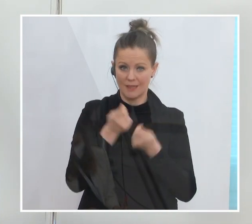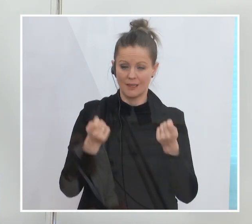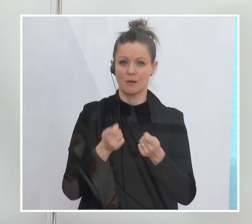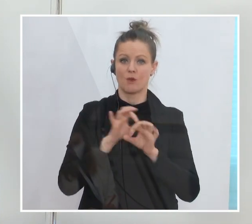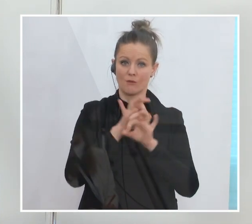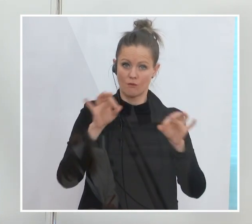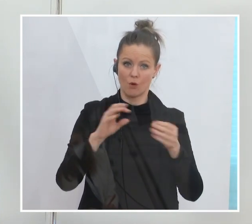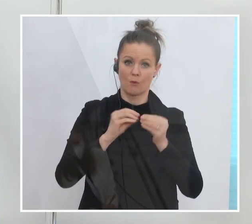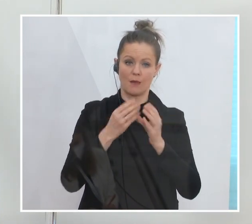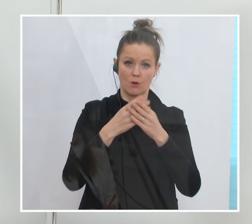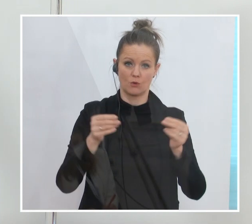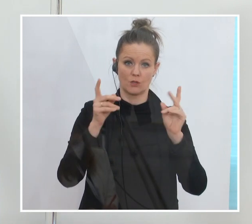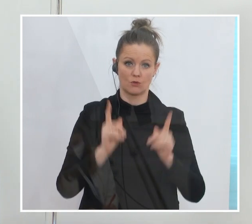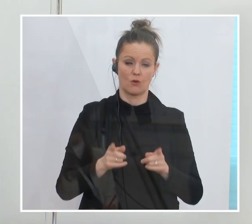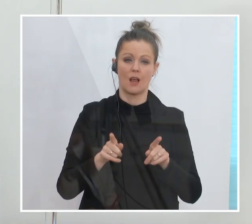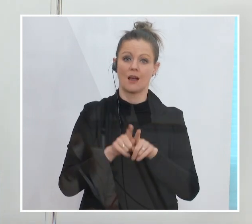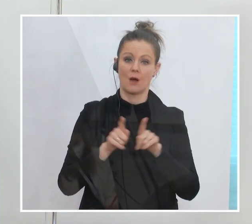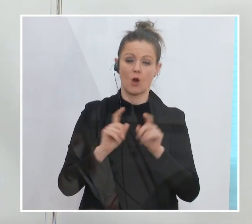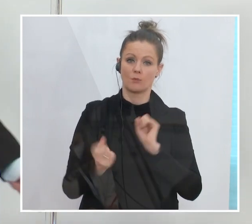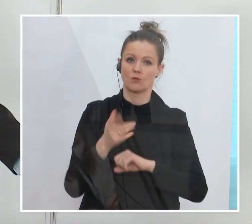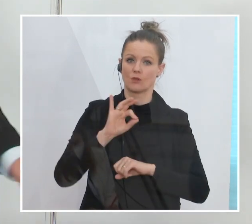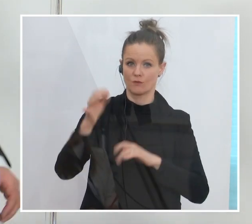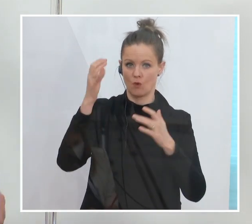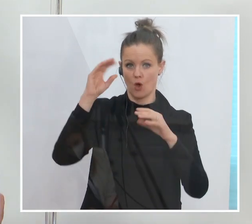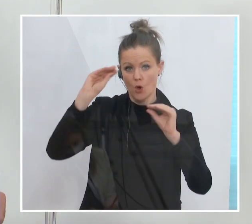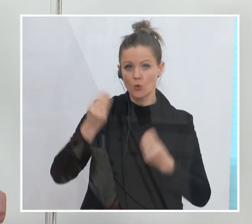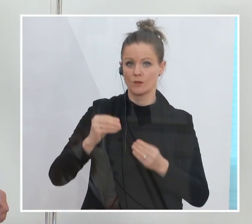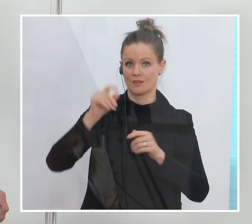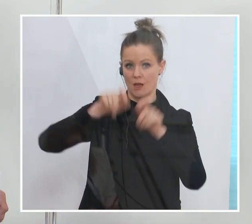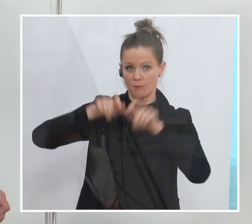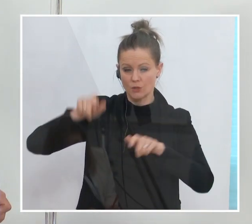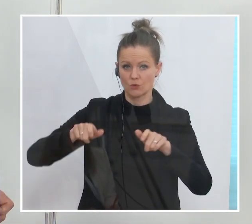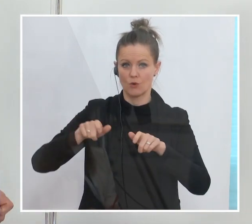vor allem aber auch für Künstlerinnen und Künstler und Kunsteinrichtungen, Sportlerinnen